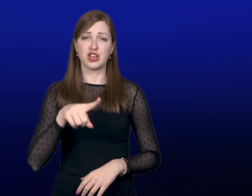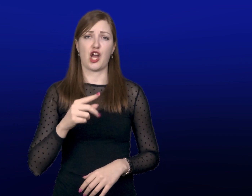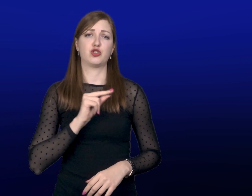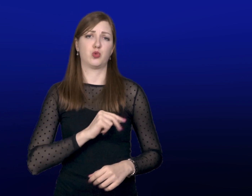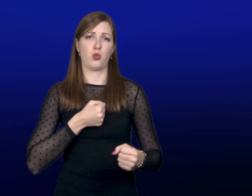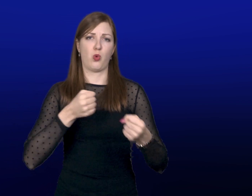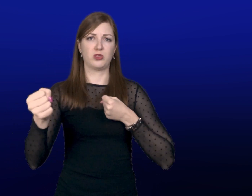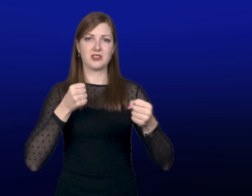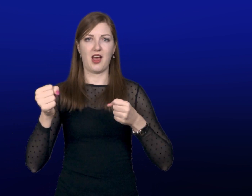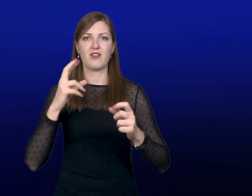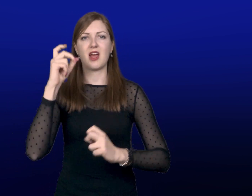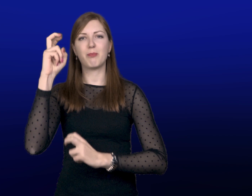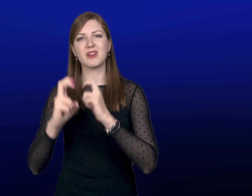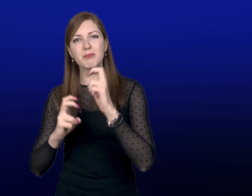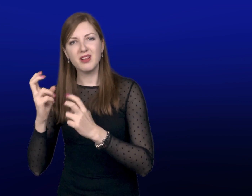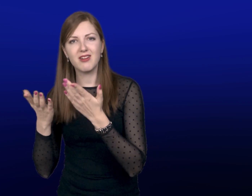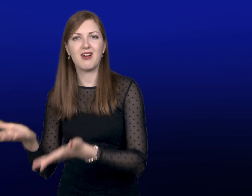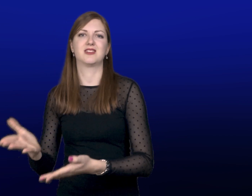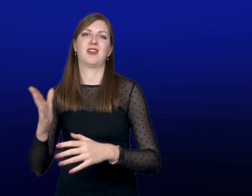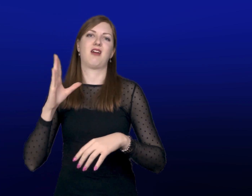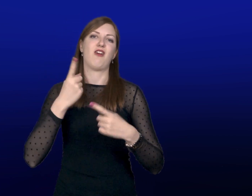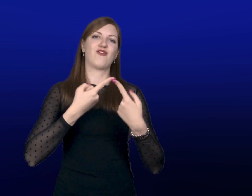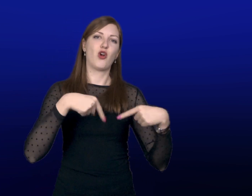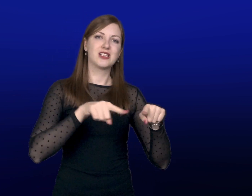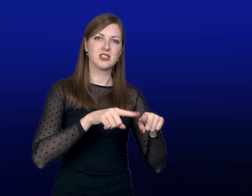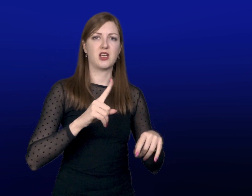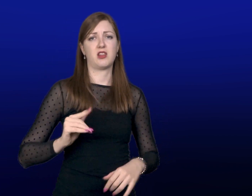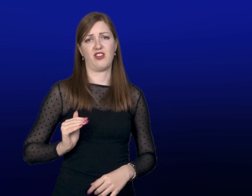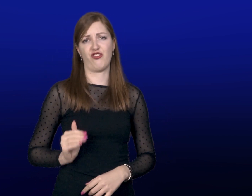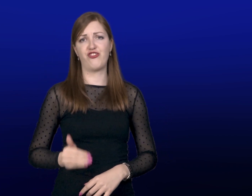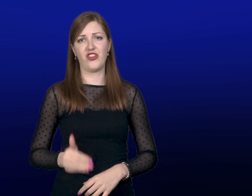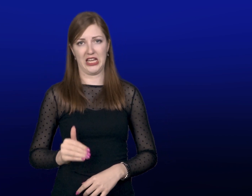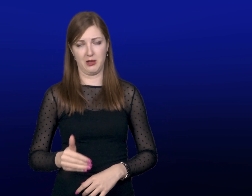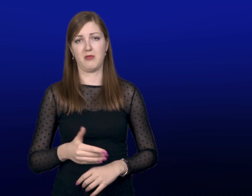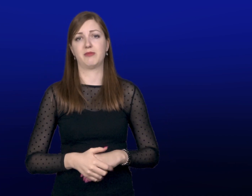трудоустраивало на предприятия, в организации и фирмы,